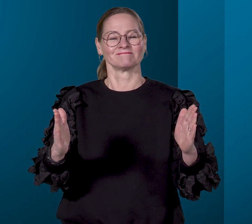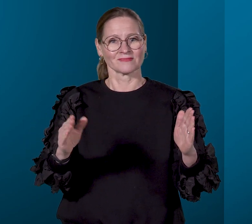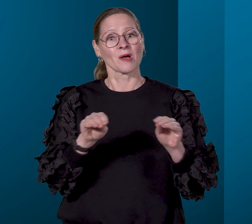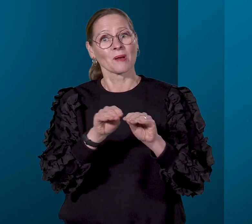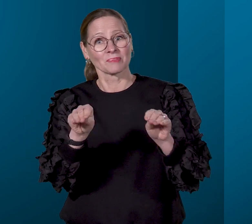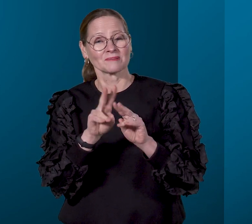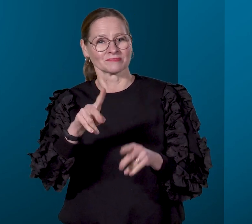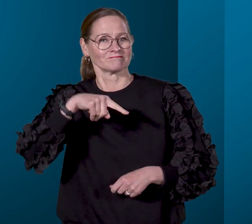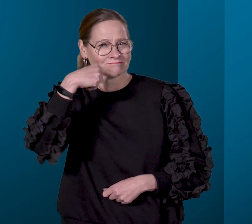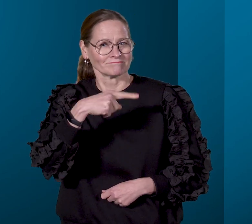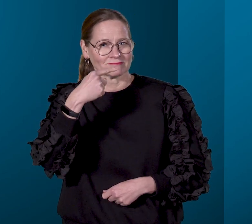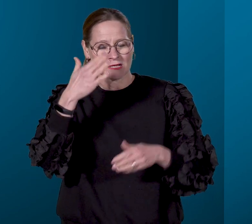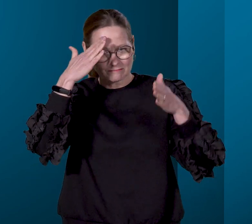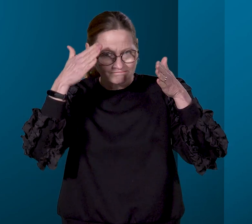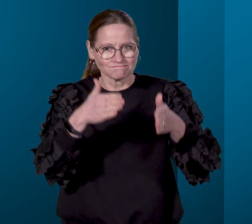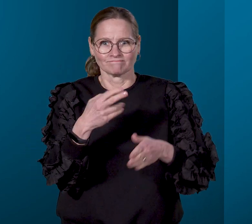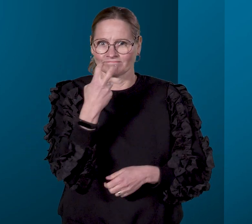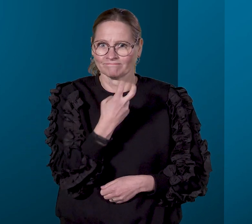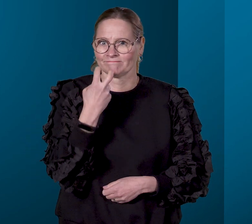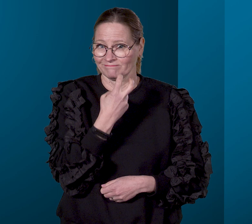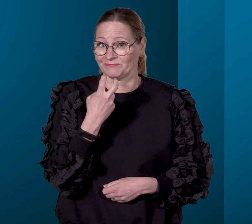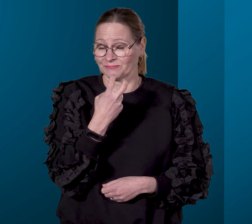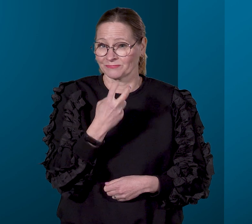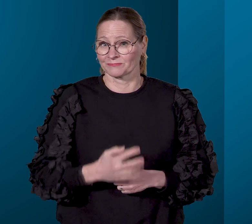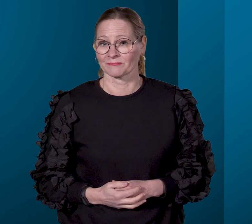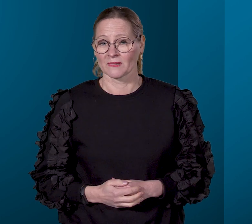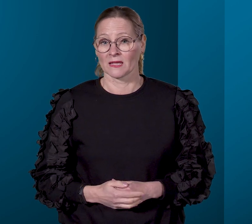pääasiallisena opetusmuotona olleesta puhemenetelmästä eli oralismista.